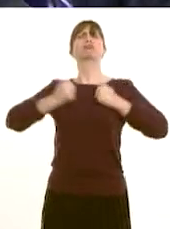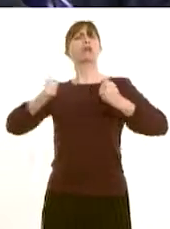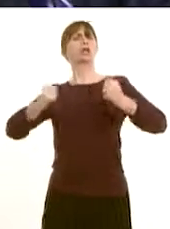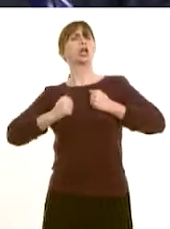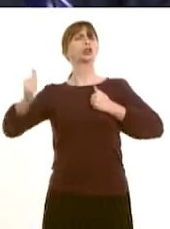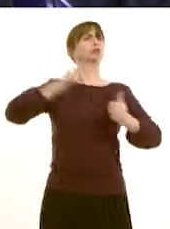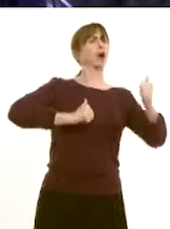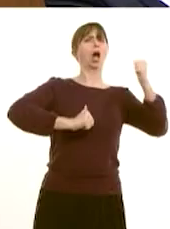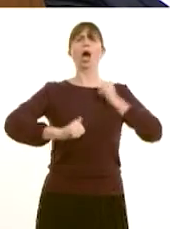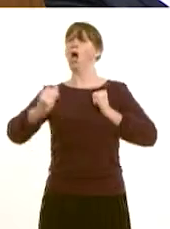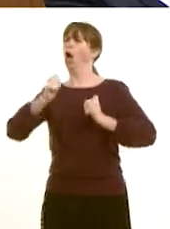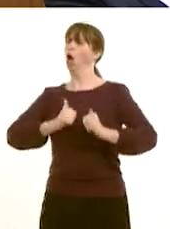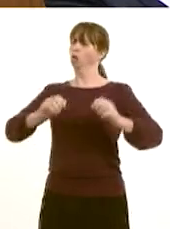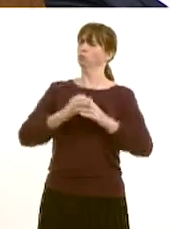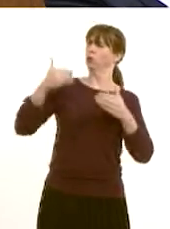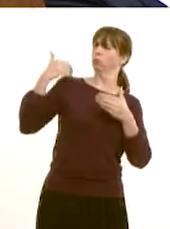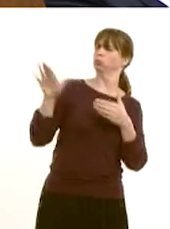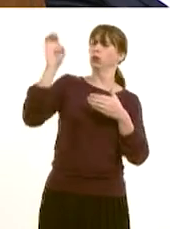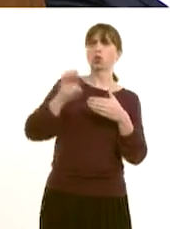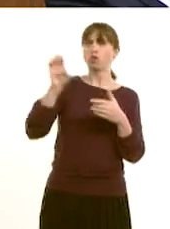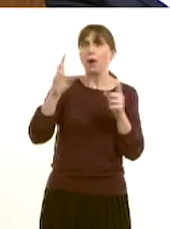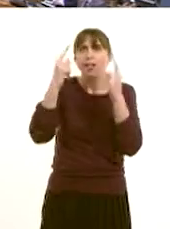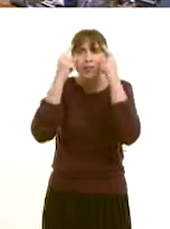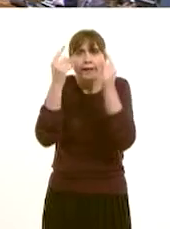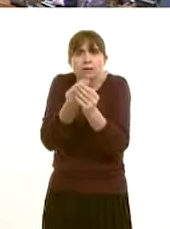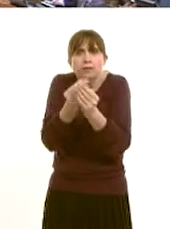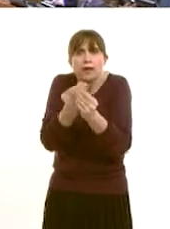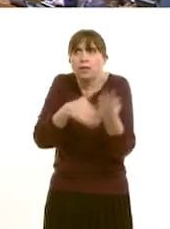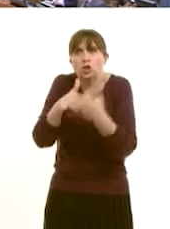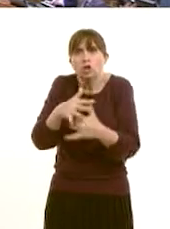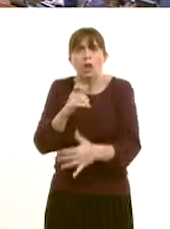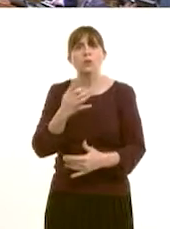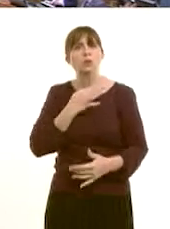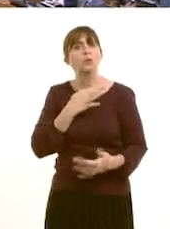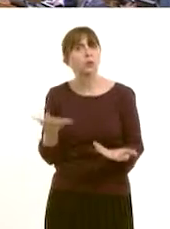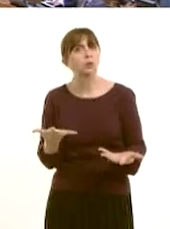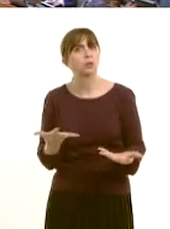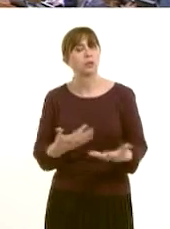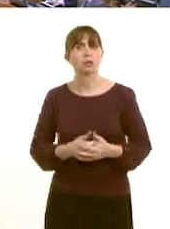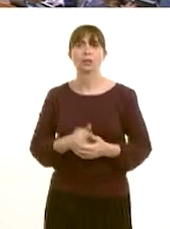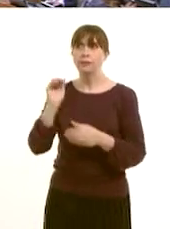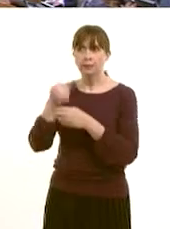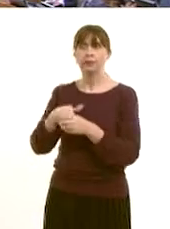Rhun ap Iorwerth: Buaswn iín licio tynnu sylw at y berthynas rhwng polisi caffael ac allforion.